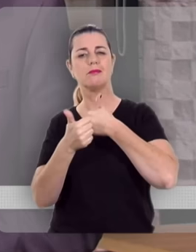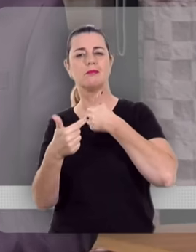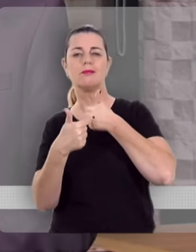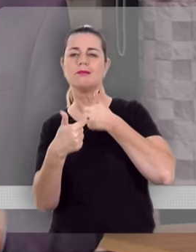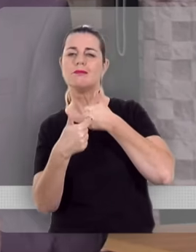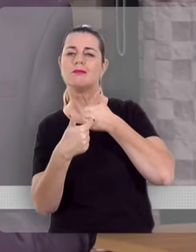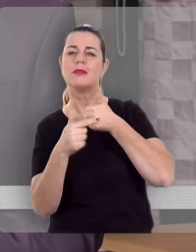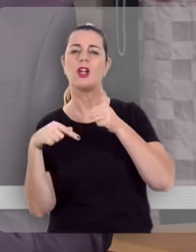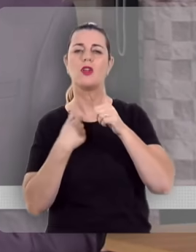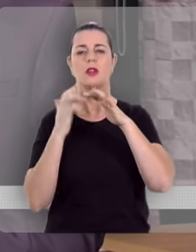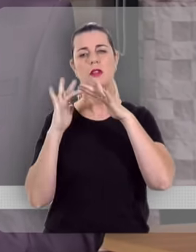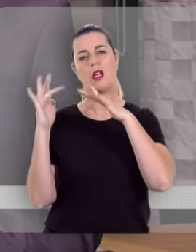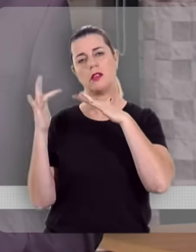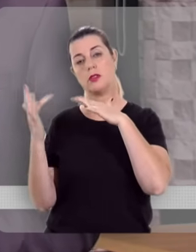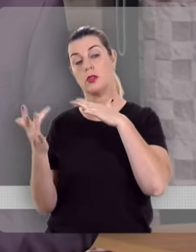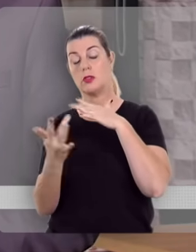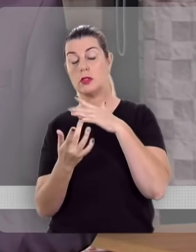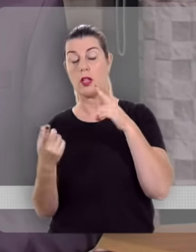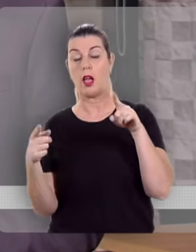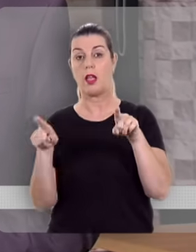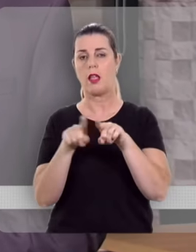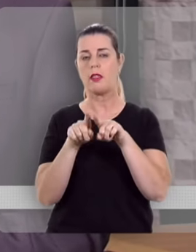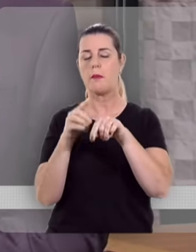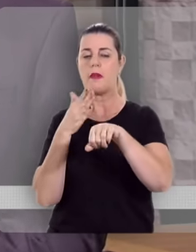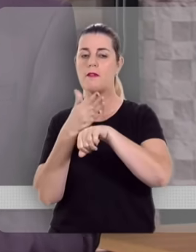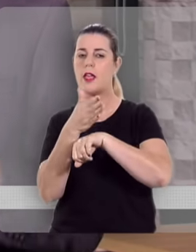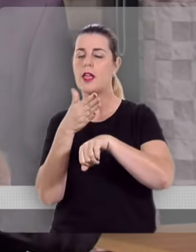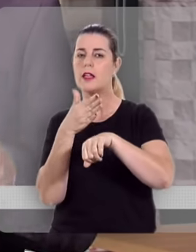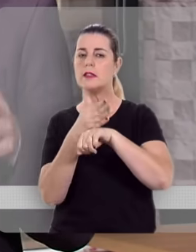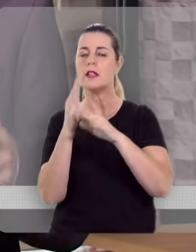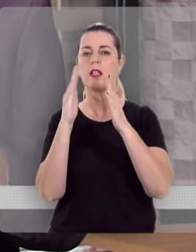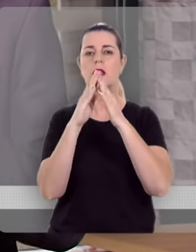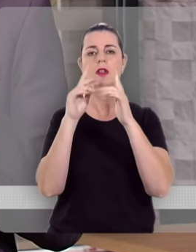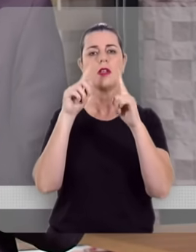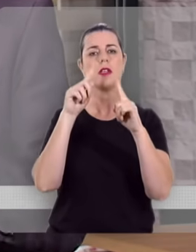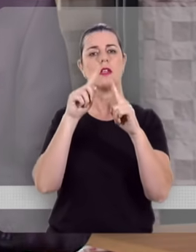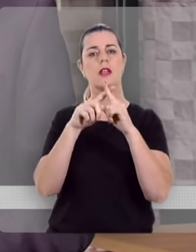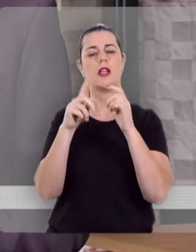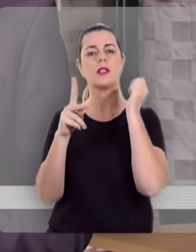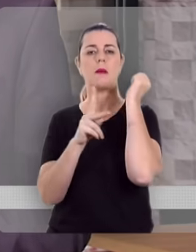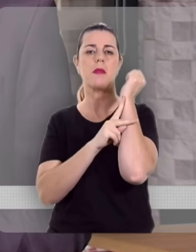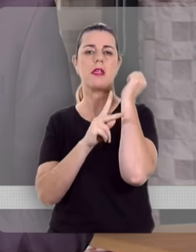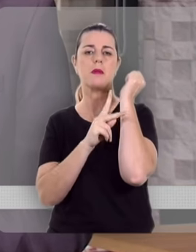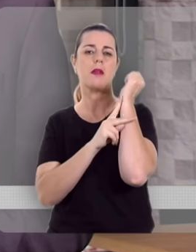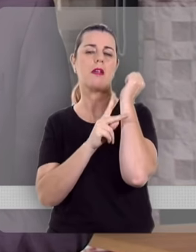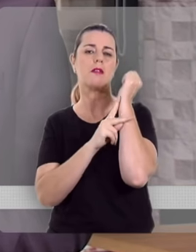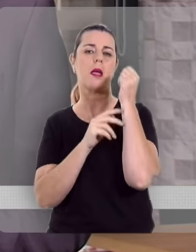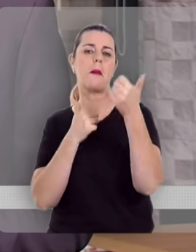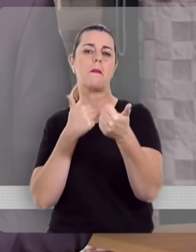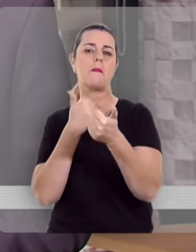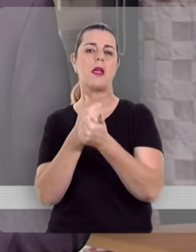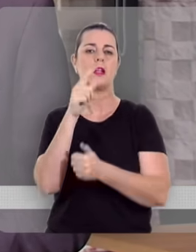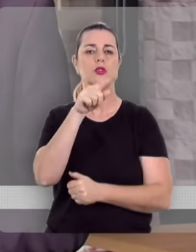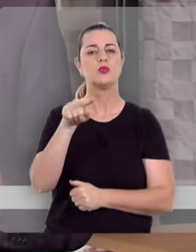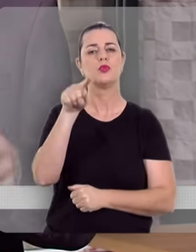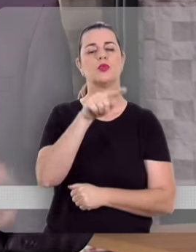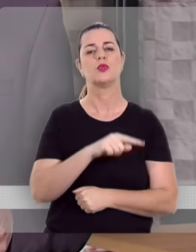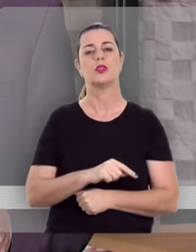as nossas mídias sociais e também visitando uma igreja presbiteriana perto de você o